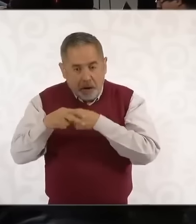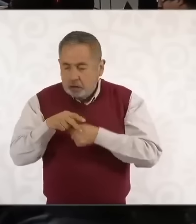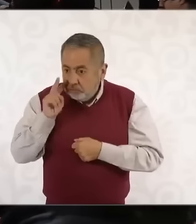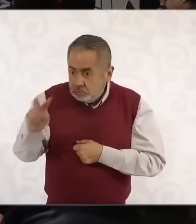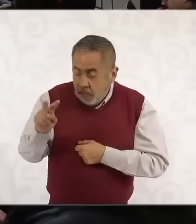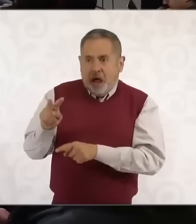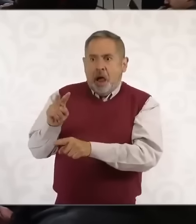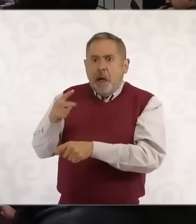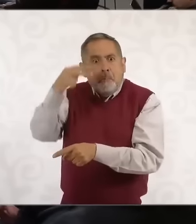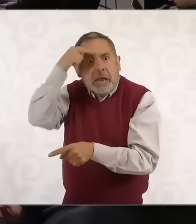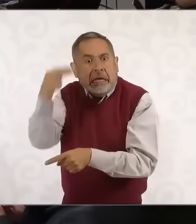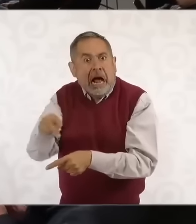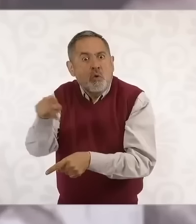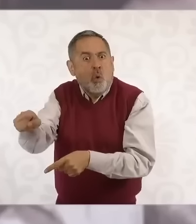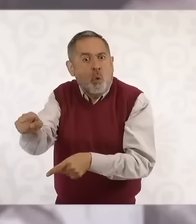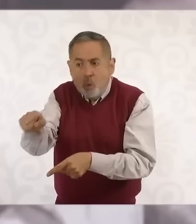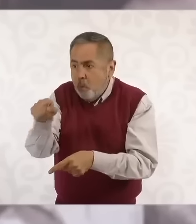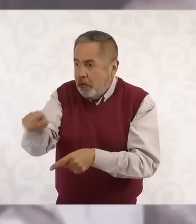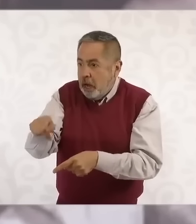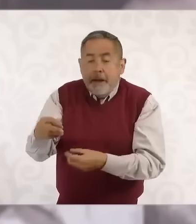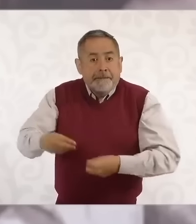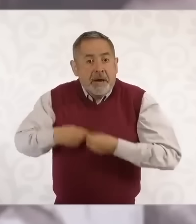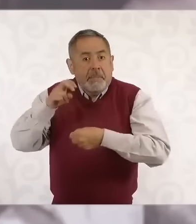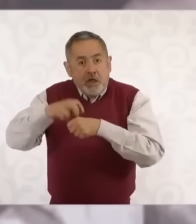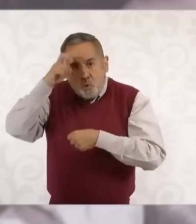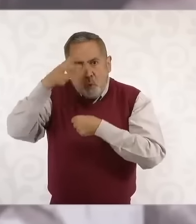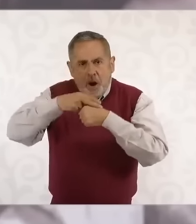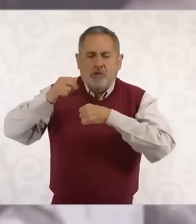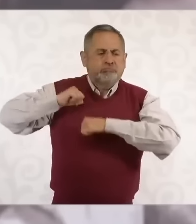mexicanos que salieron de ese programa trabajando allá con posiciones muy interesantes. Entonces,